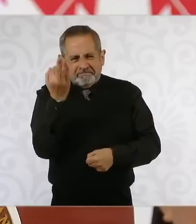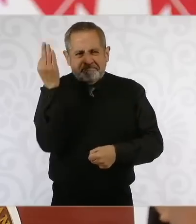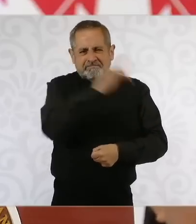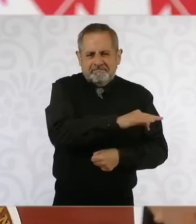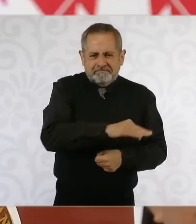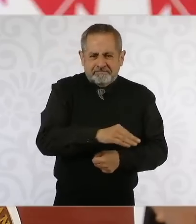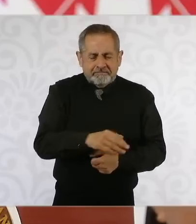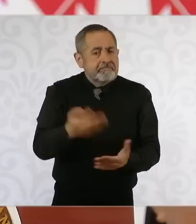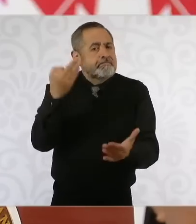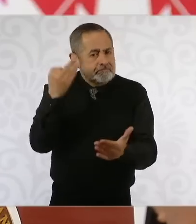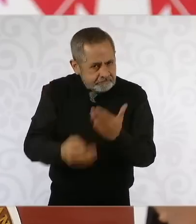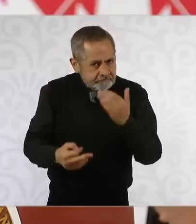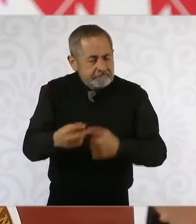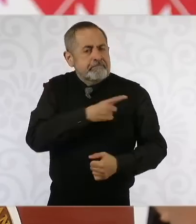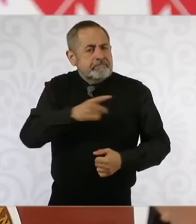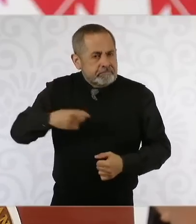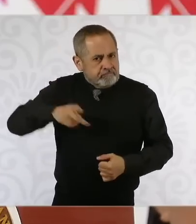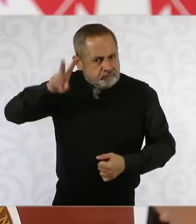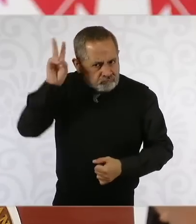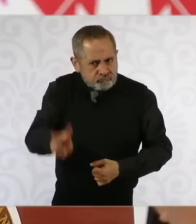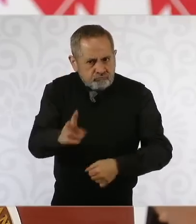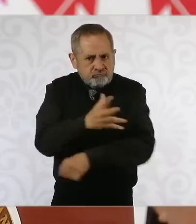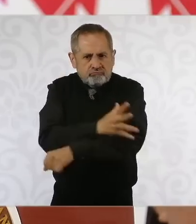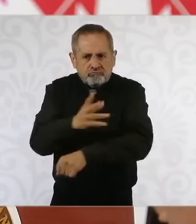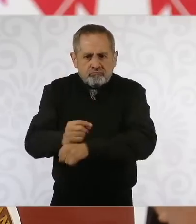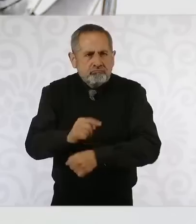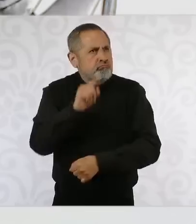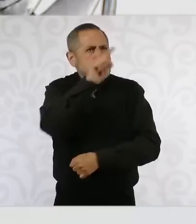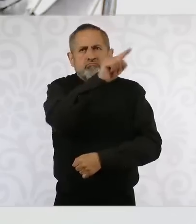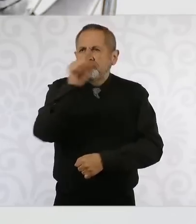los medios de comunicación cualquiera que este sea tiene la obligación de